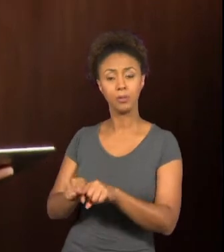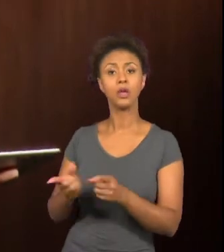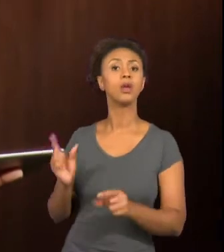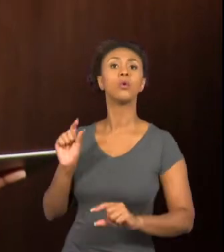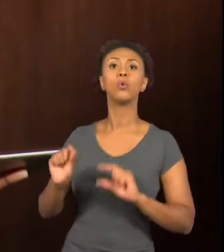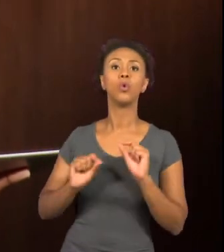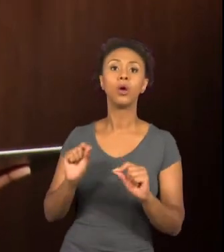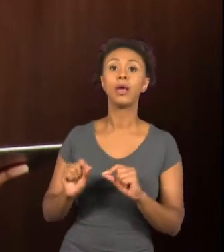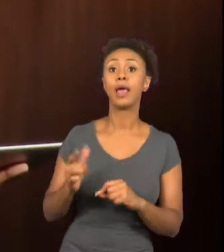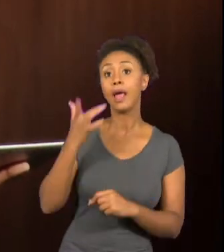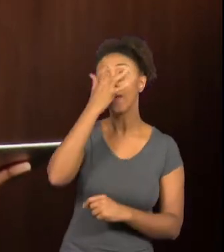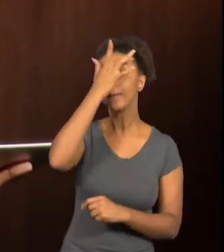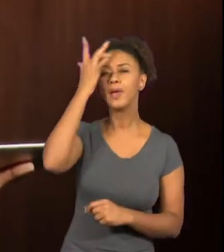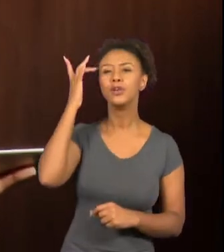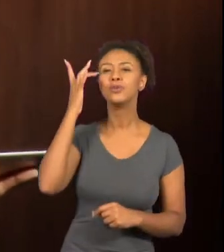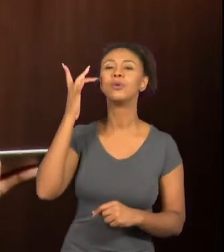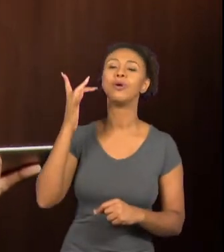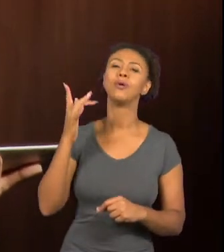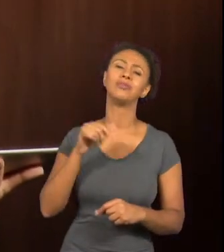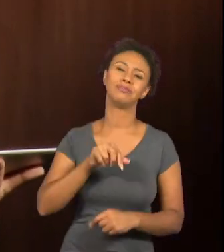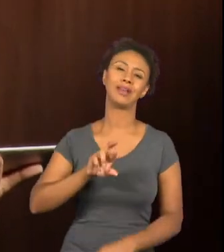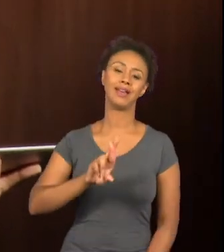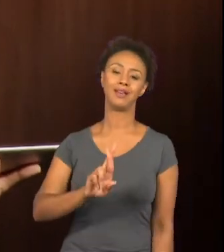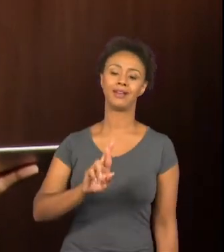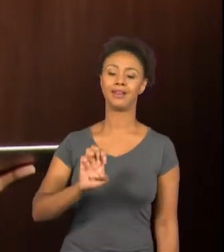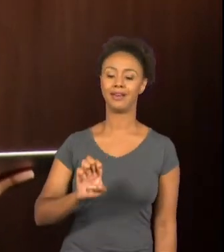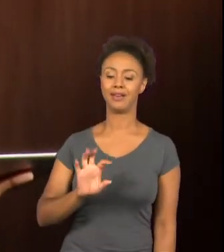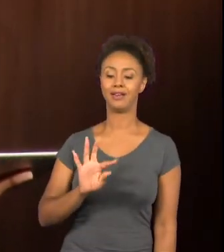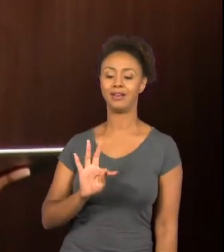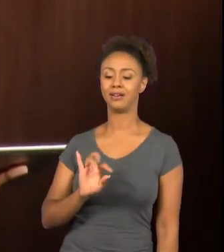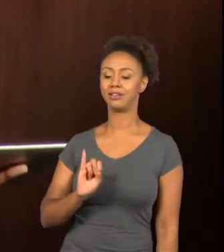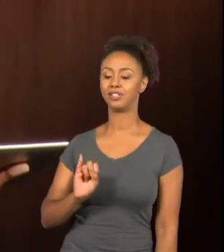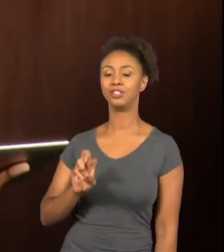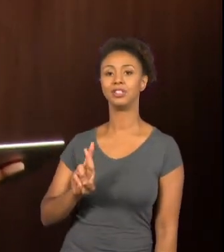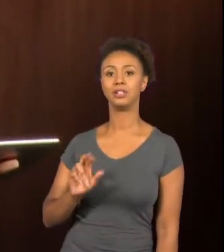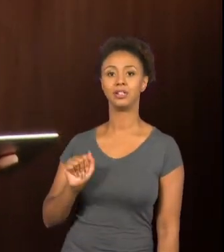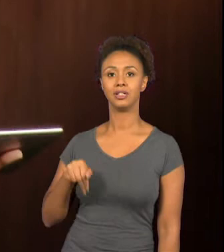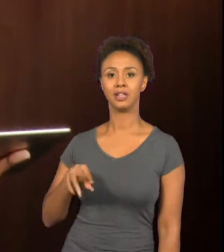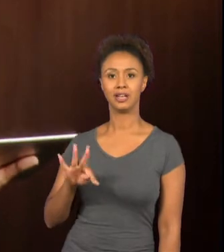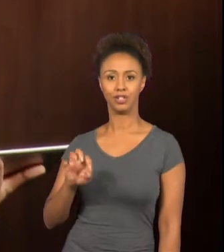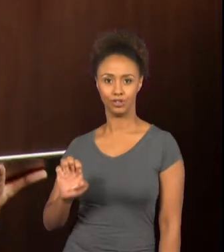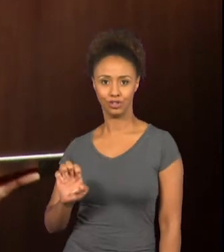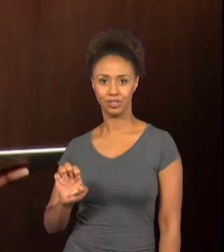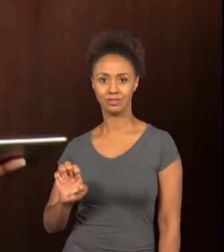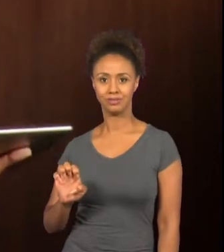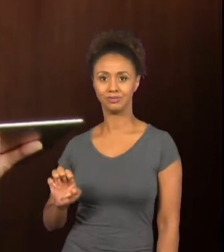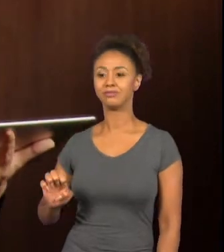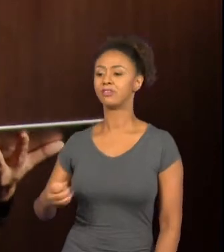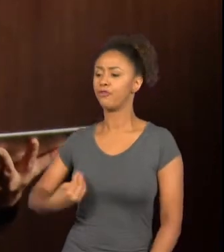RETIRANTE, A GENTE JÁ CONHECE ESSE TERMO QUE É A FUGA DA SECA, DO MESSIANISMO, DOS BEATOS DO